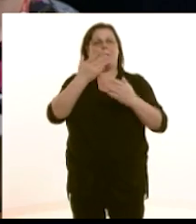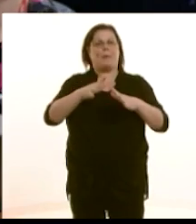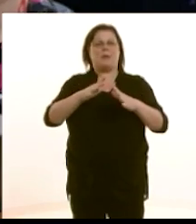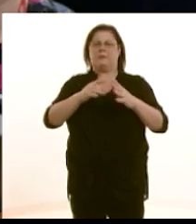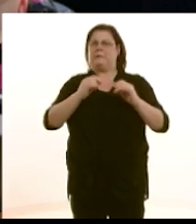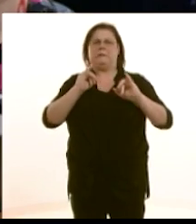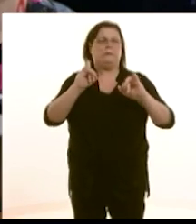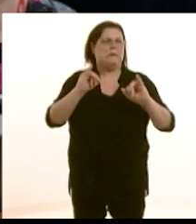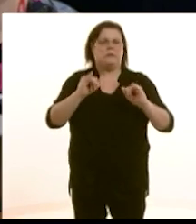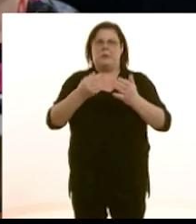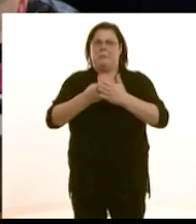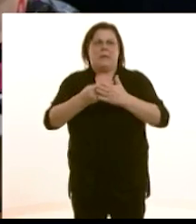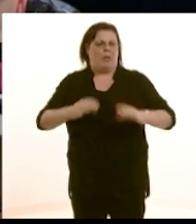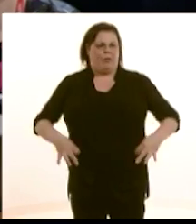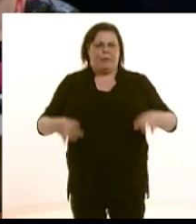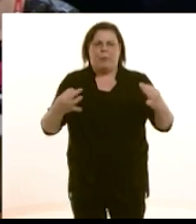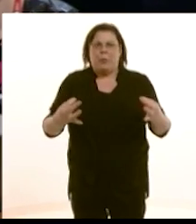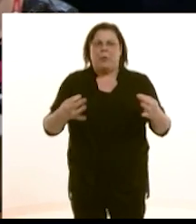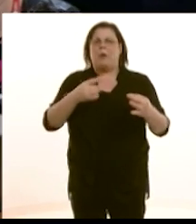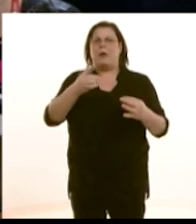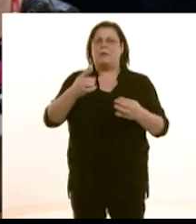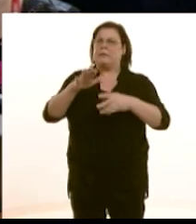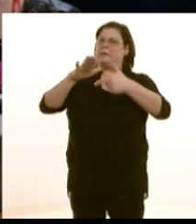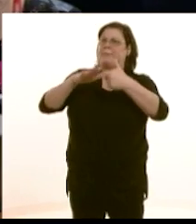Weinidog wedi gofyn inni gyfeirio achosion ati, wrth gwrsóond hefyd mewn achosion, ar